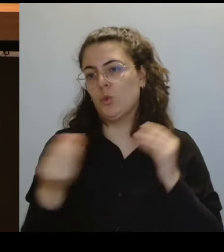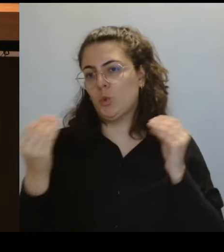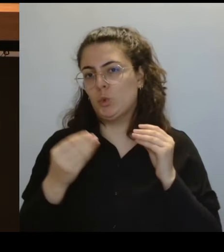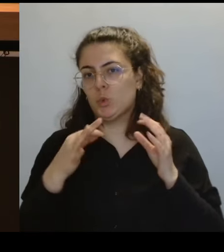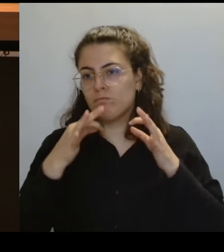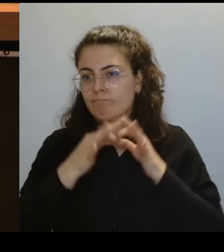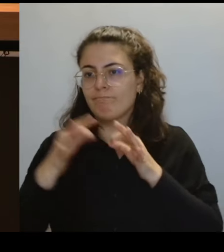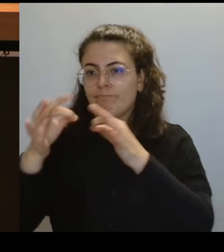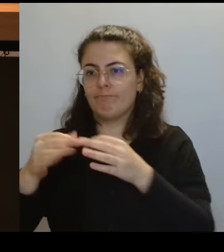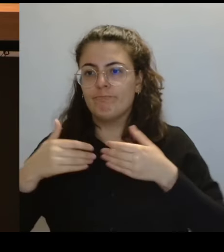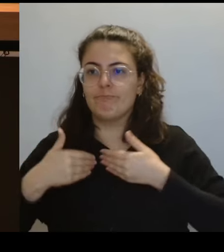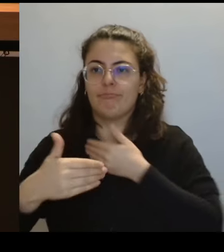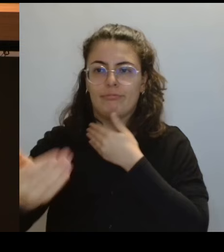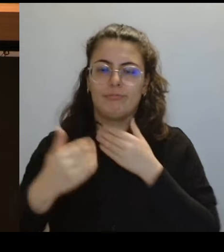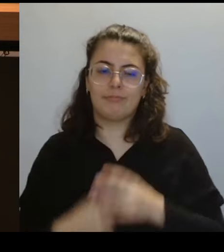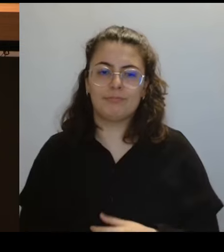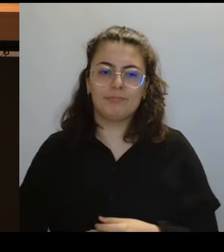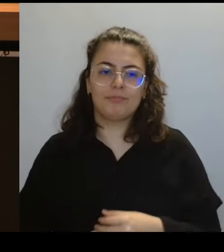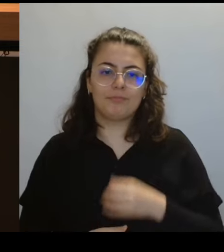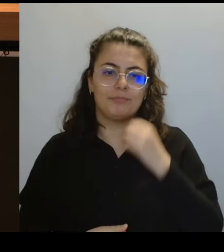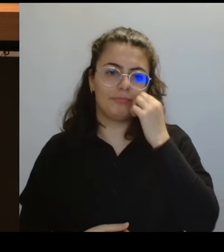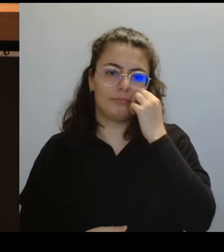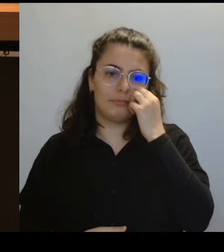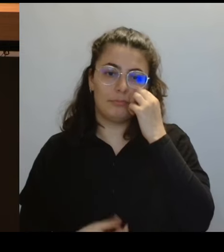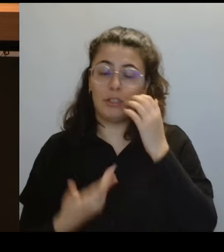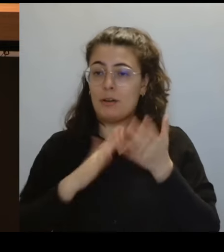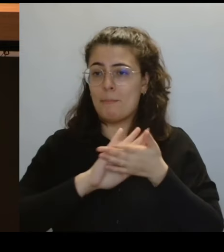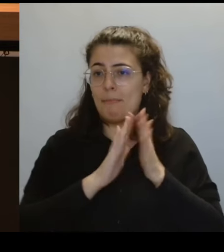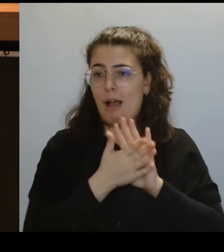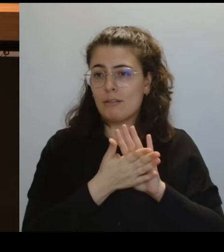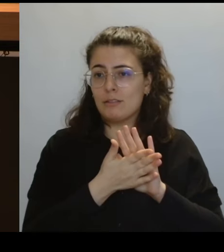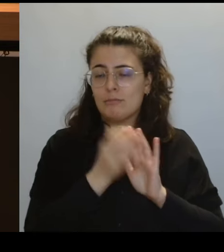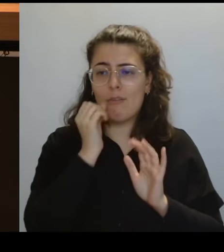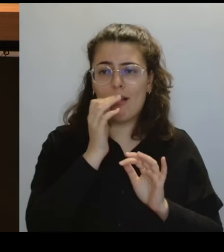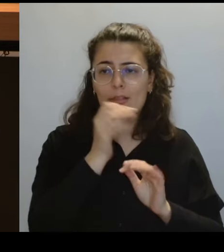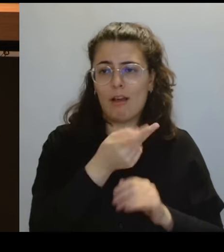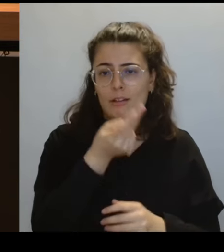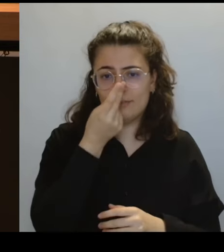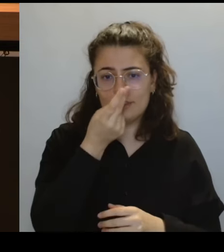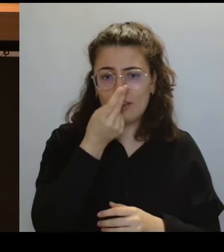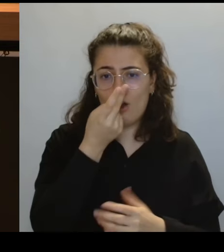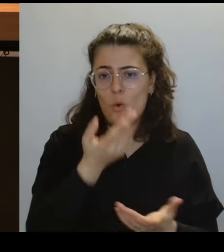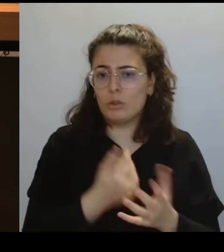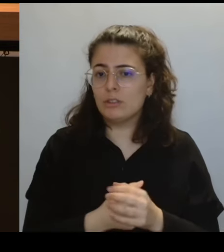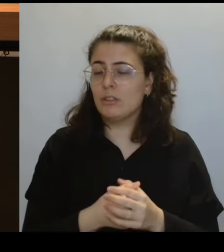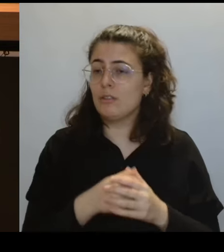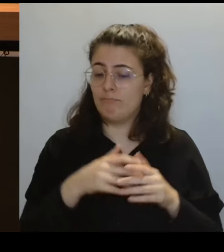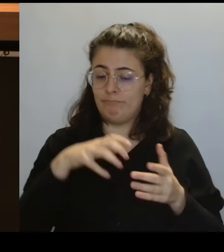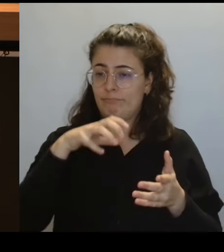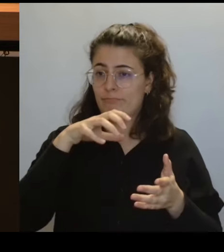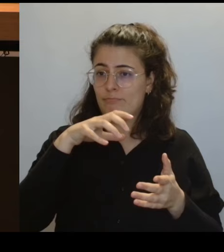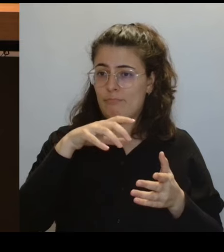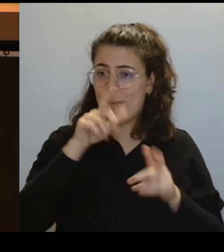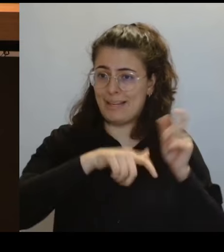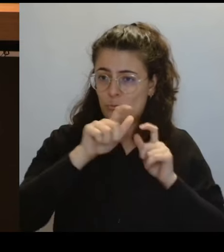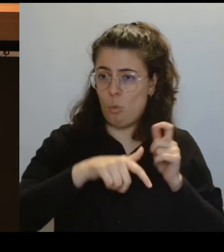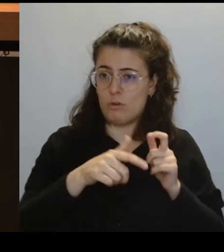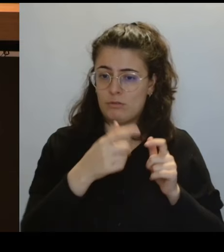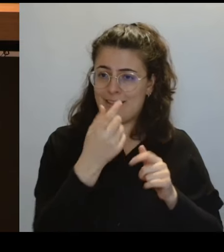Weil die Praxis hat natürlich gezeigt, dass die Menschen, die am wenigsten Geld in dieser Stadt haben, für die das 9 € Ticket